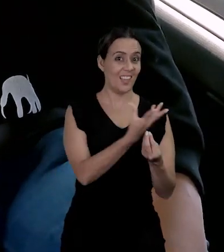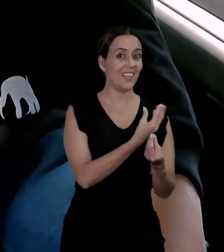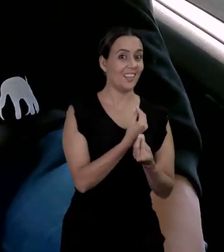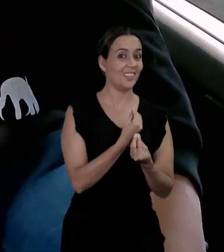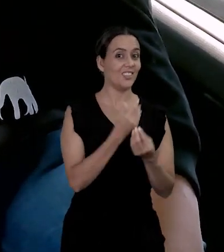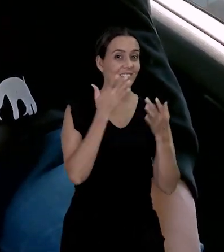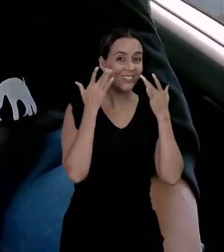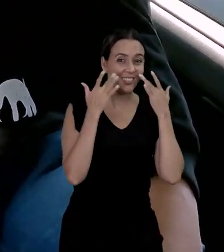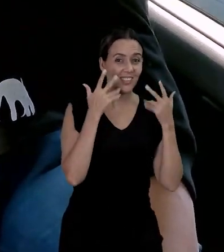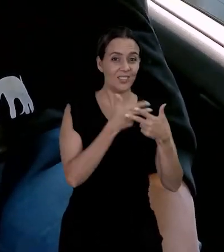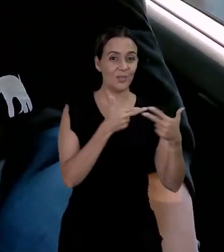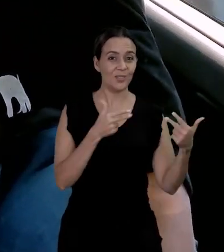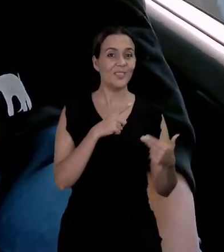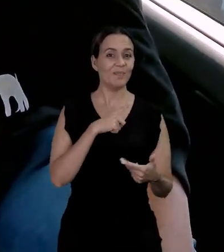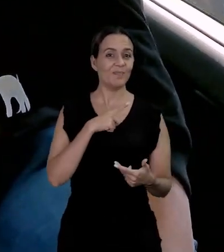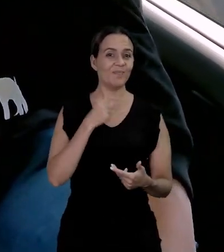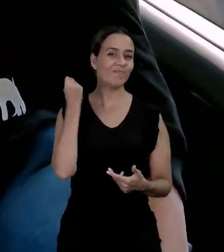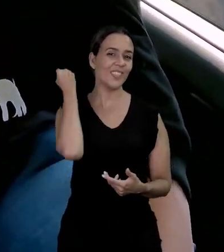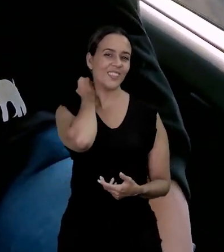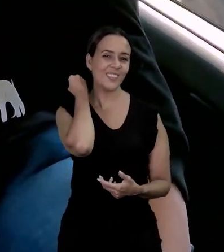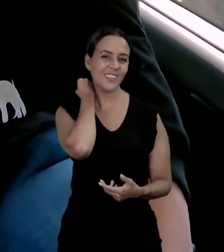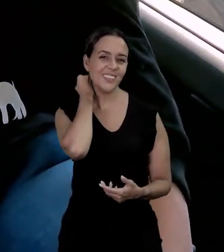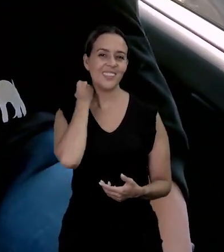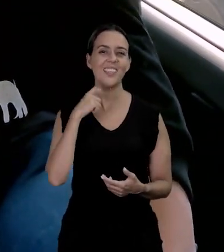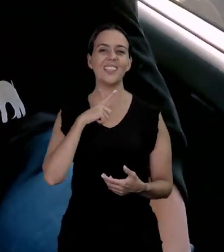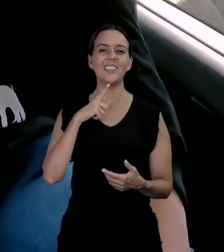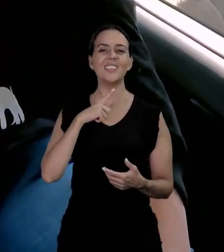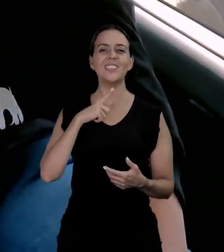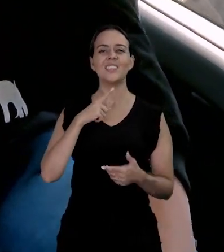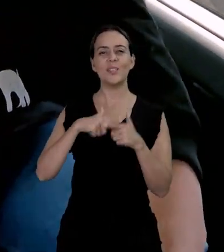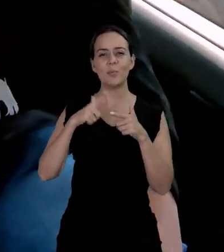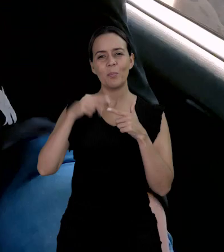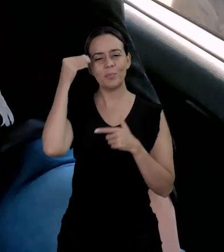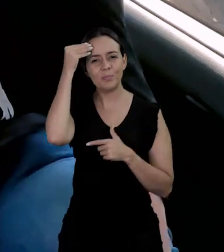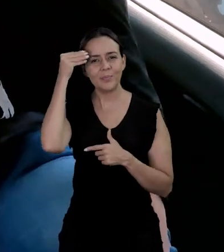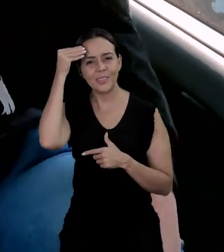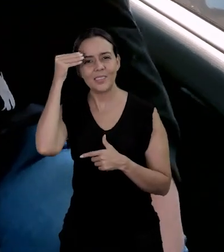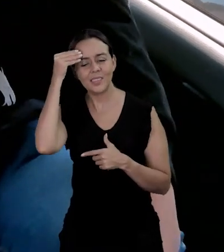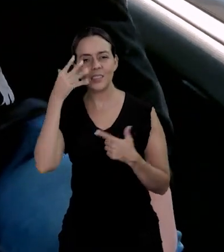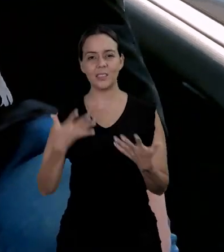e de sofrimento psíquico, por conta dessa condição de que tudo o que você faz,